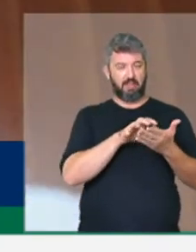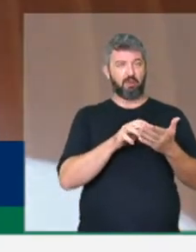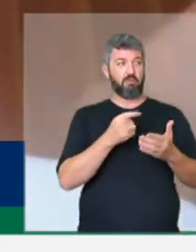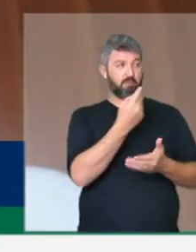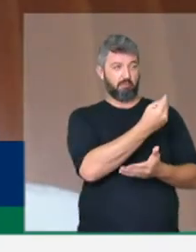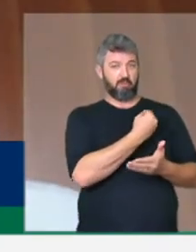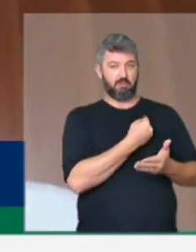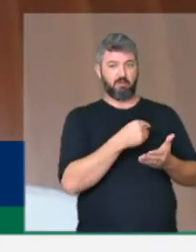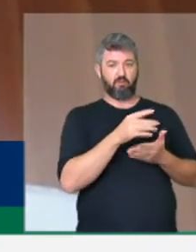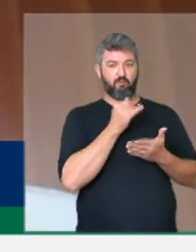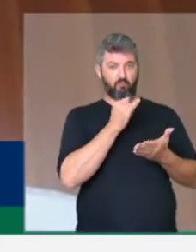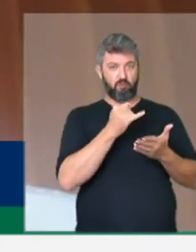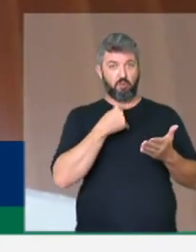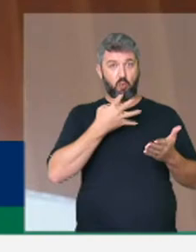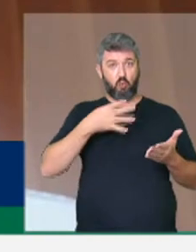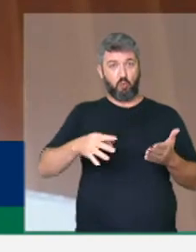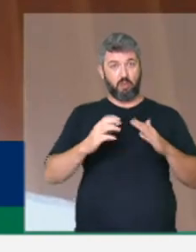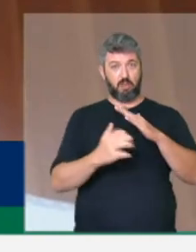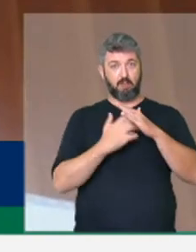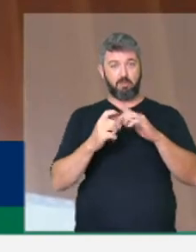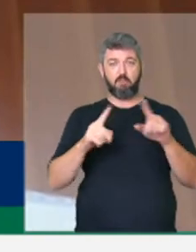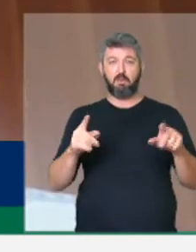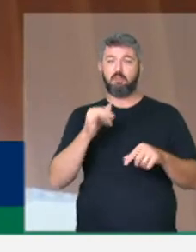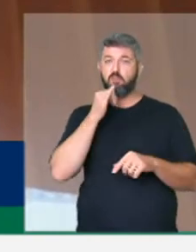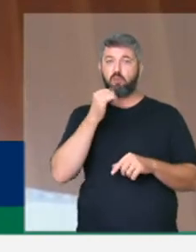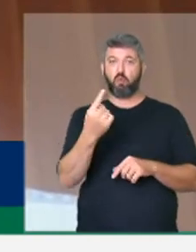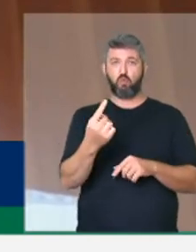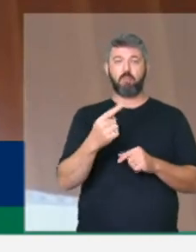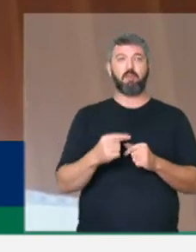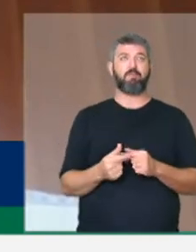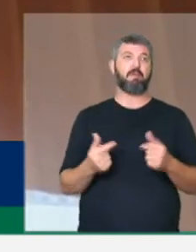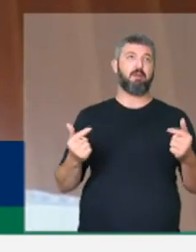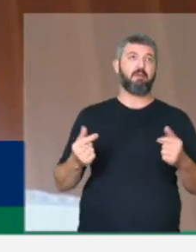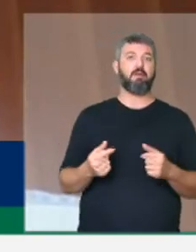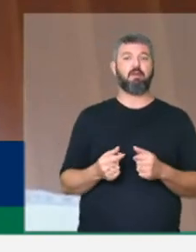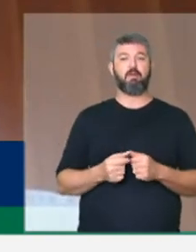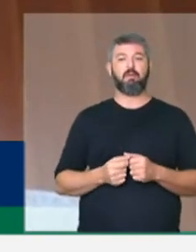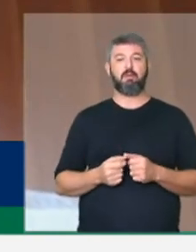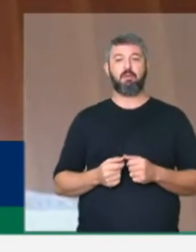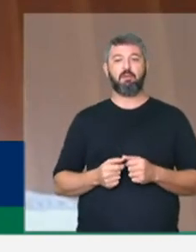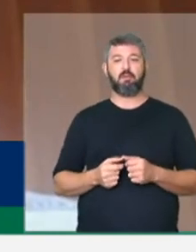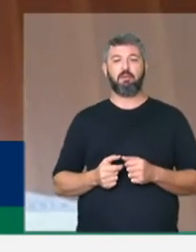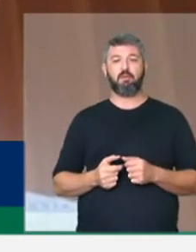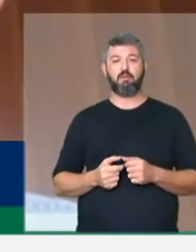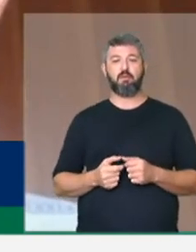DEVE 75 MILHÕES ELA VAI PAGAR APENAS 15 DEPUTADA ÂNGELA VAI TER UM REBATE E UM DESCONTO DE 60 MILHÕES, DE ONDE É QUE